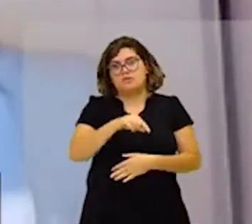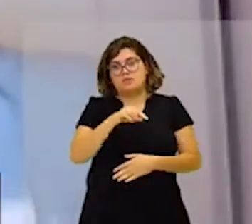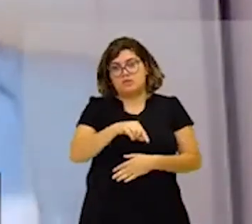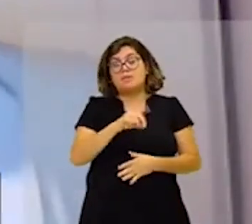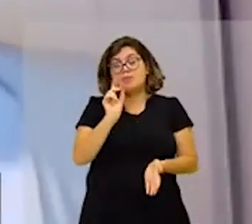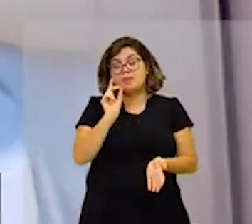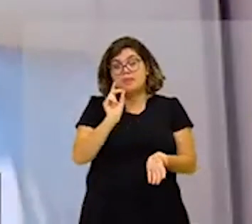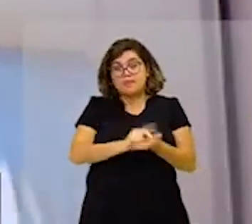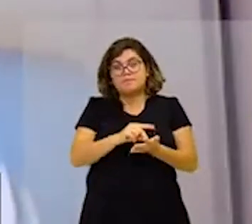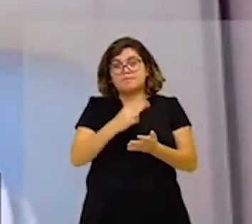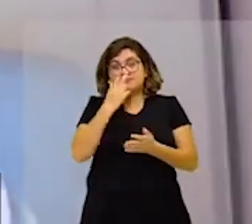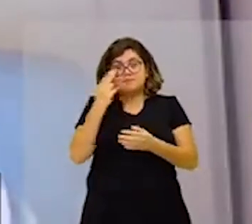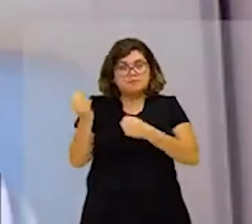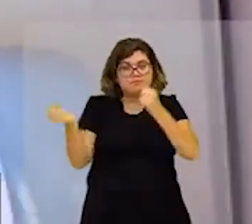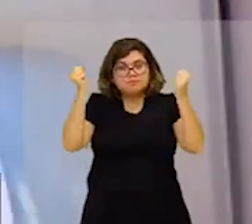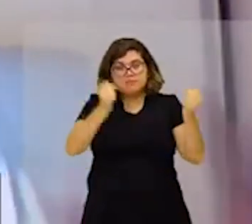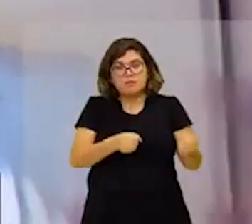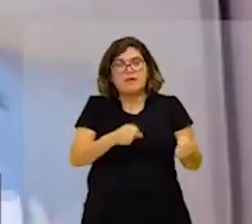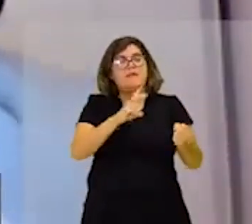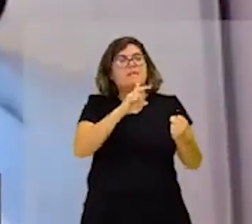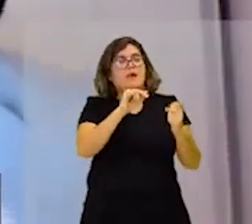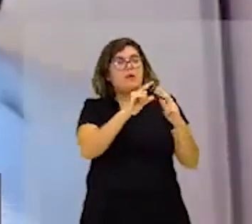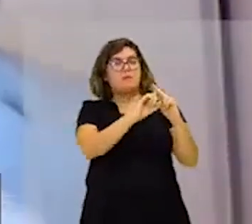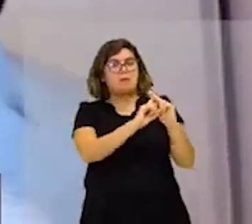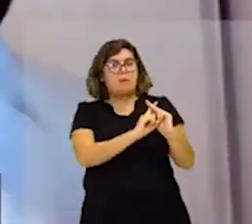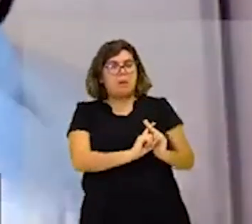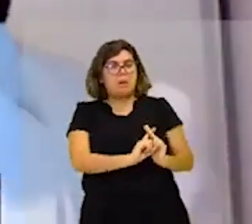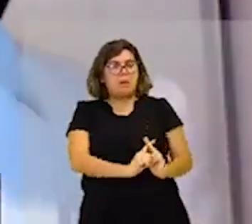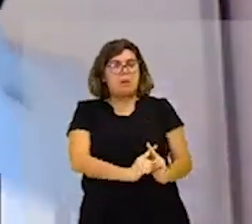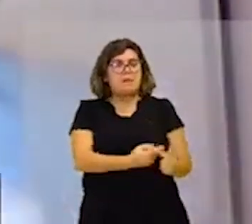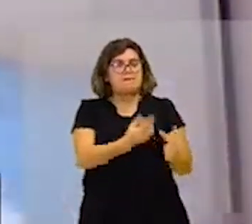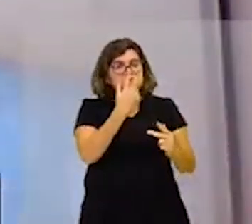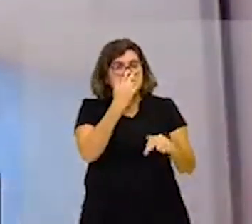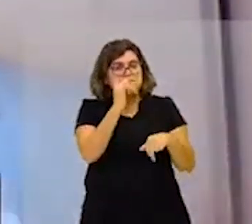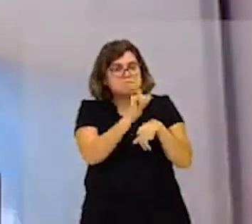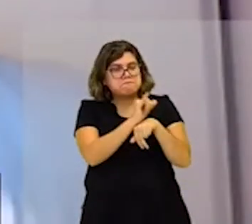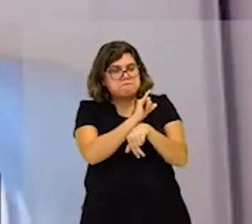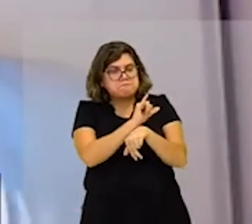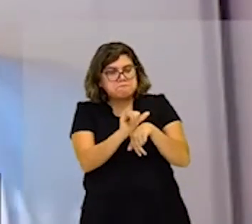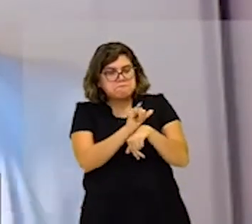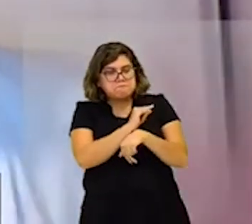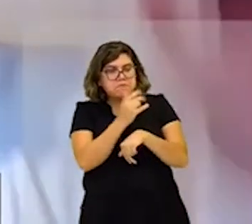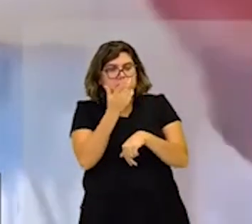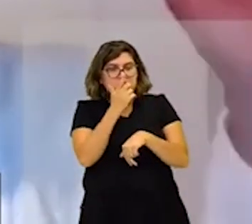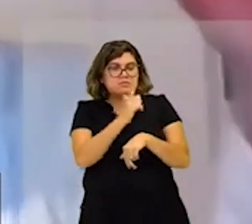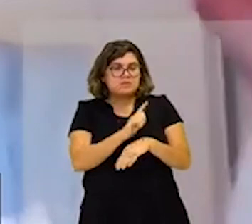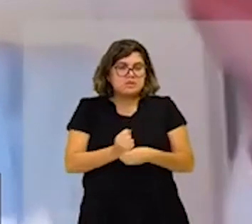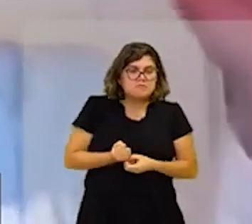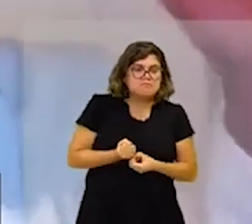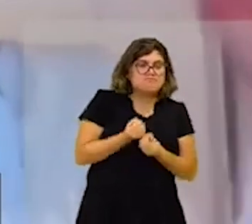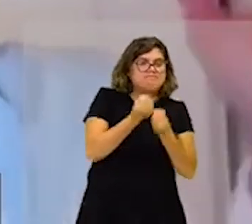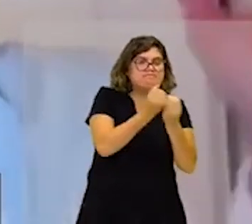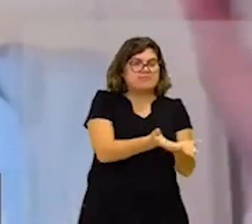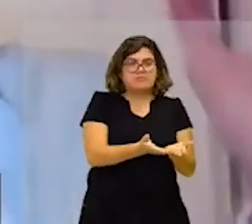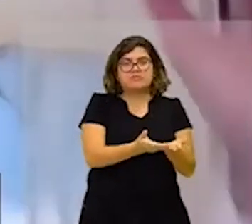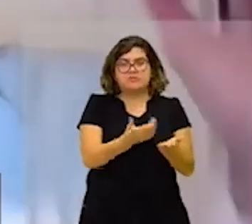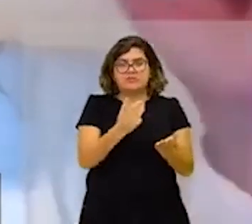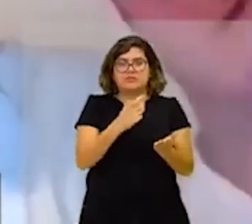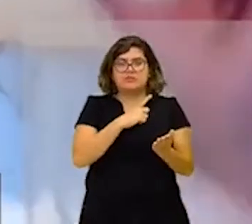o poder ele vai arrumar formas maneiras informais de compensação para manutenção do privilégio na